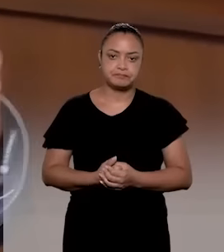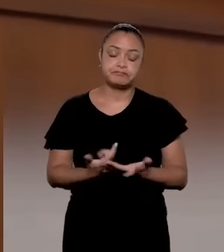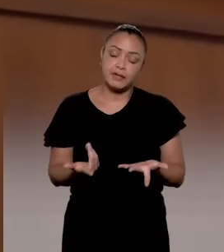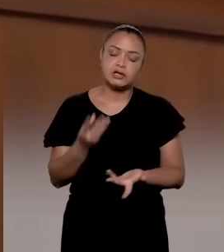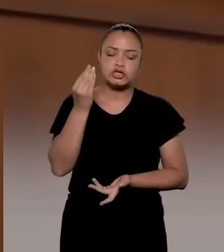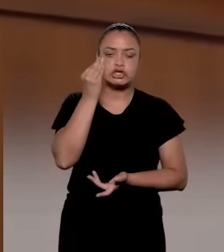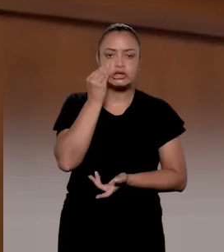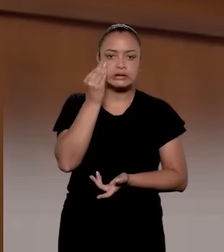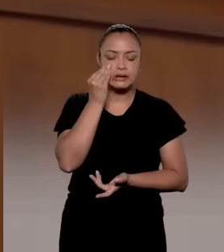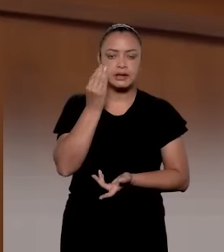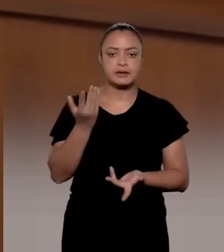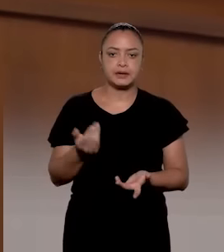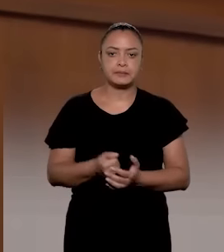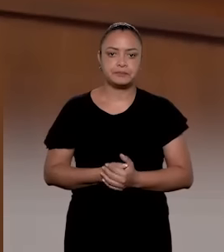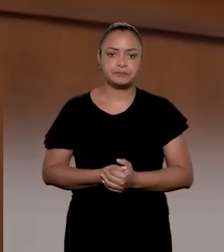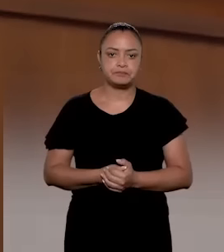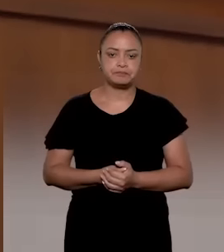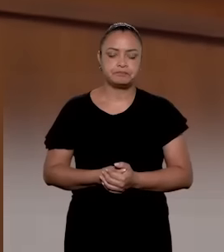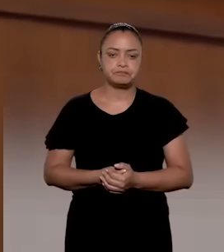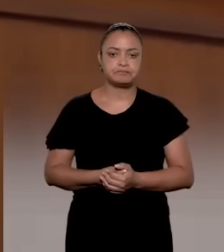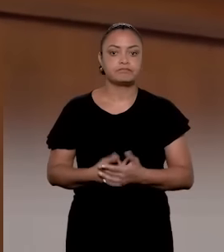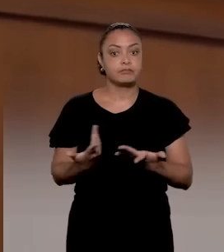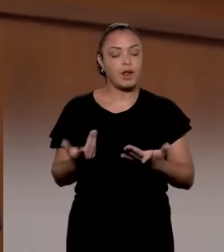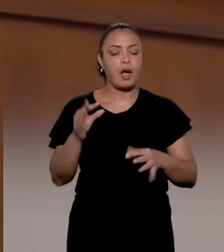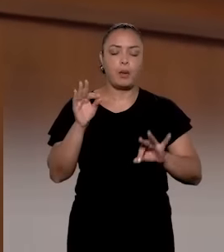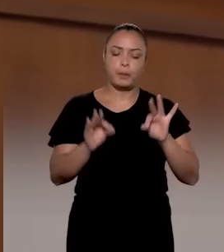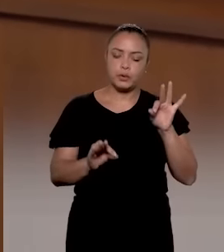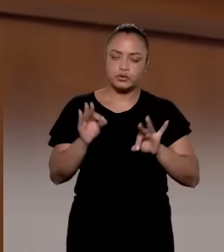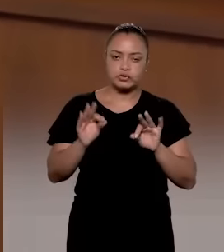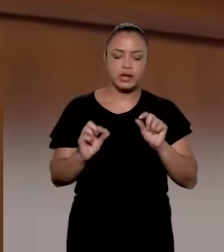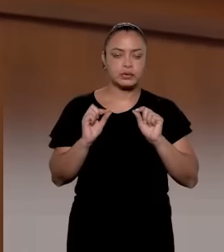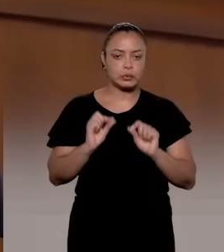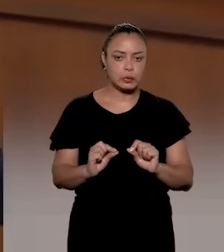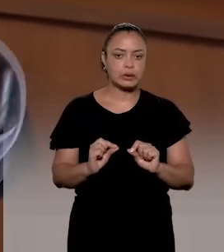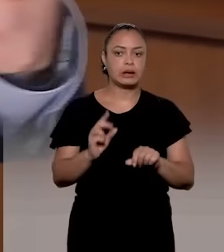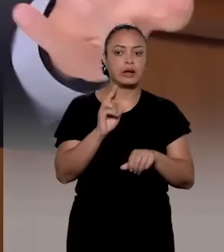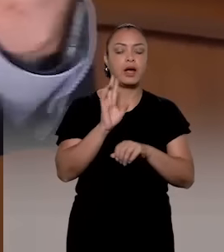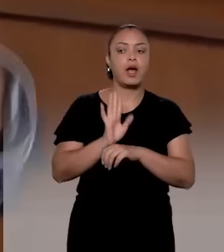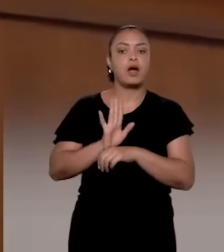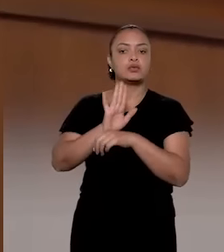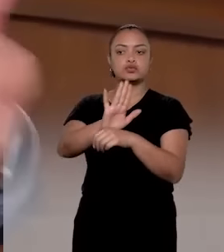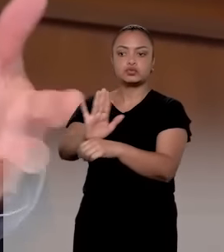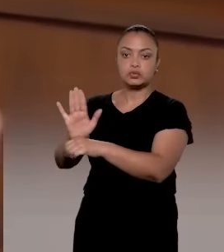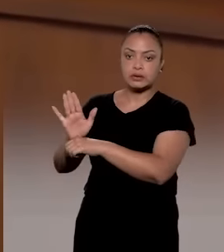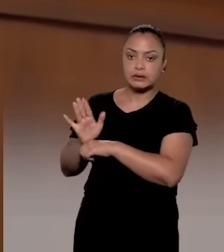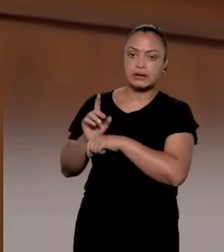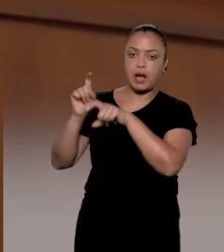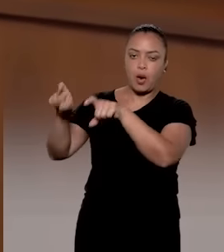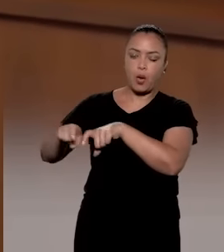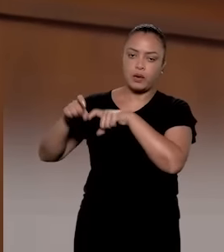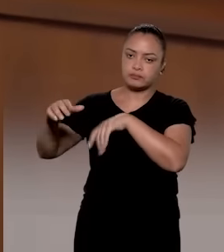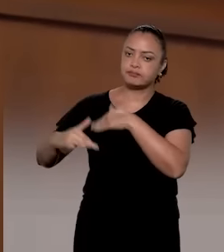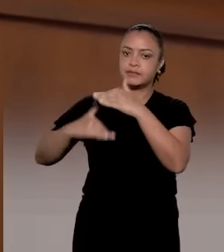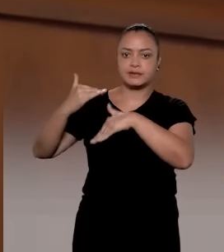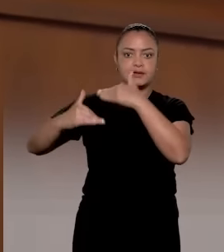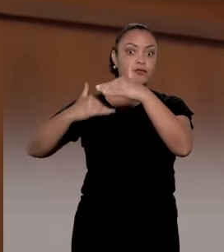gente levar o crédito e então, enfim, é um pouco este projeto, levar o crédito para desenvolver ainda mais o agronegócio que é tão importante para o nosso país.